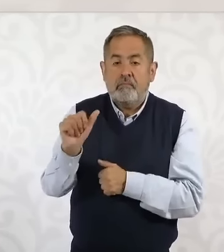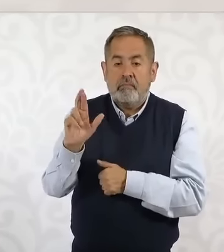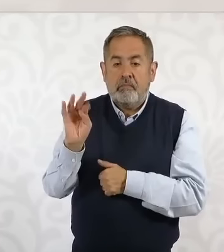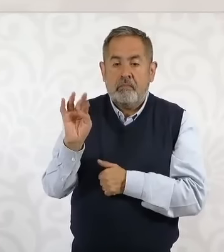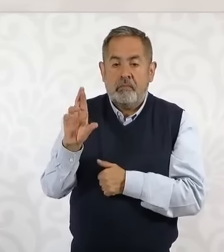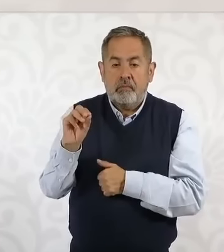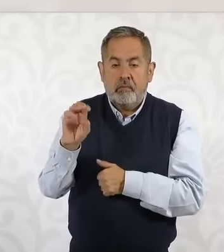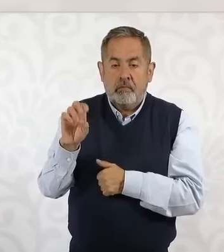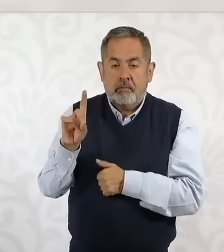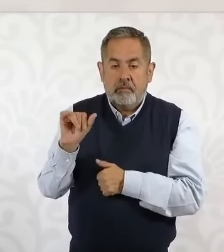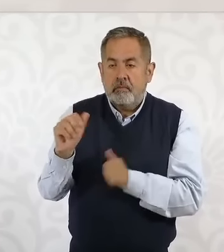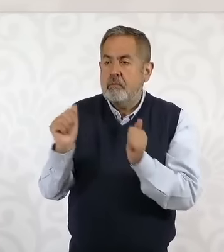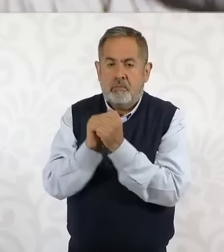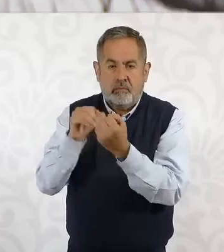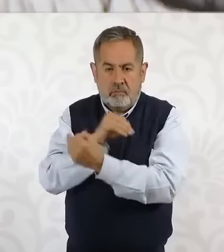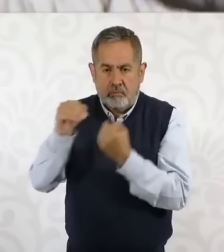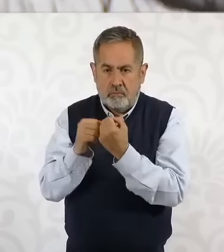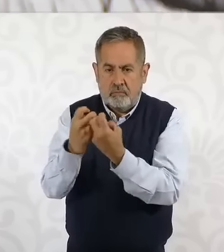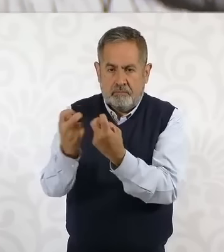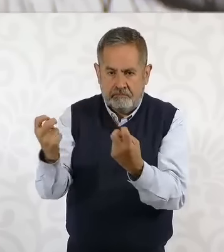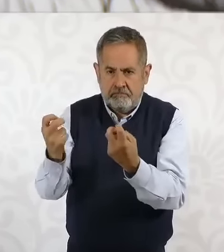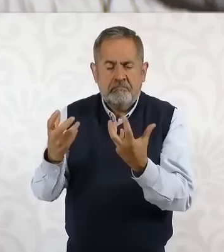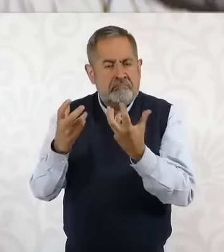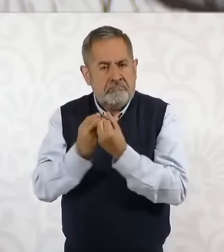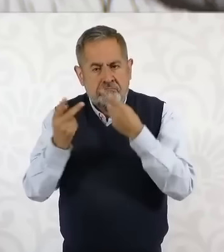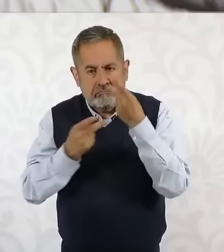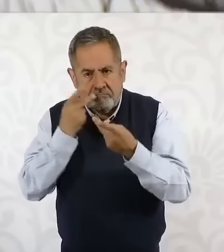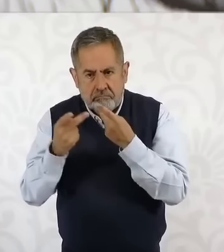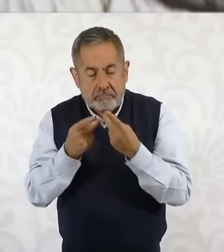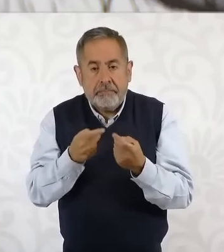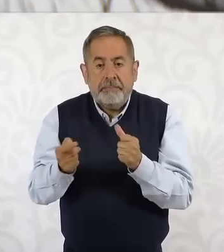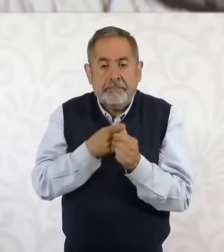el equipo que ha estado trabajando, podemos hablar del caso ya también con la autorización de madres